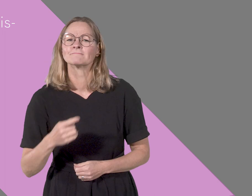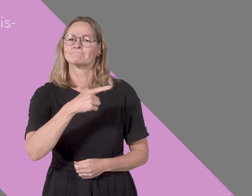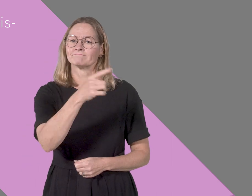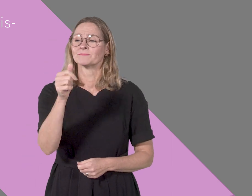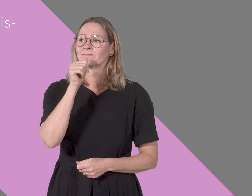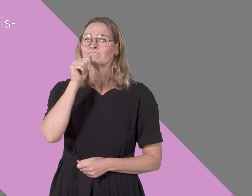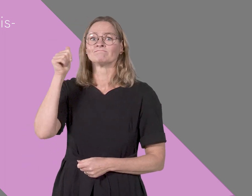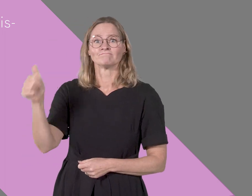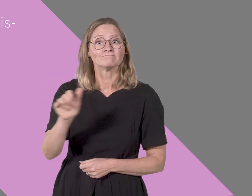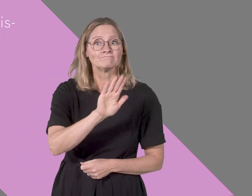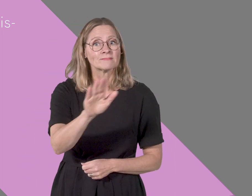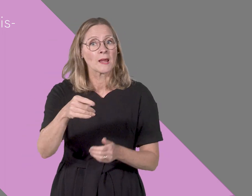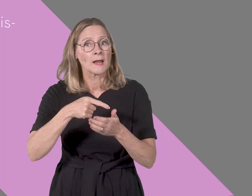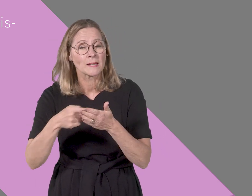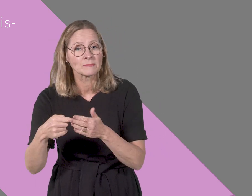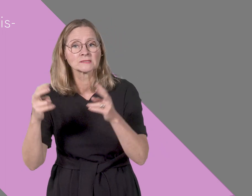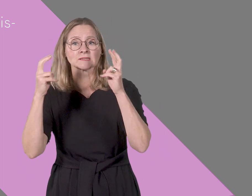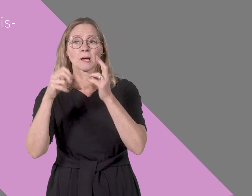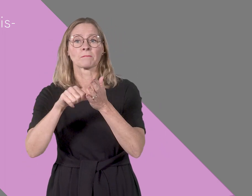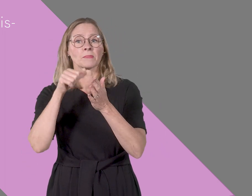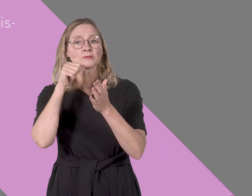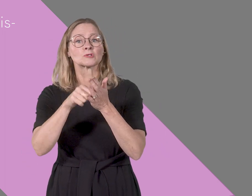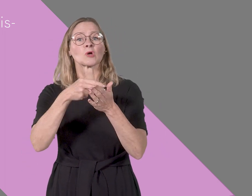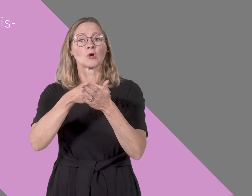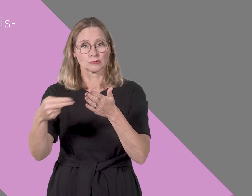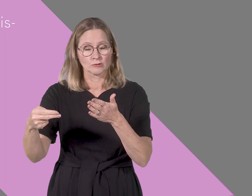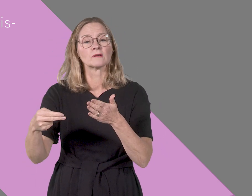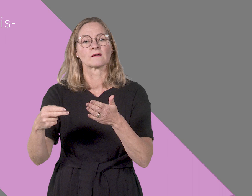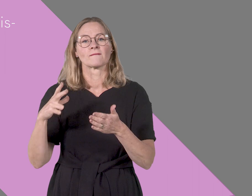Ilmoittakaa nimenne ja sähköpostiosoitteenne -